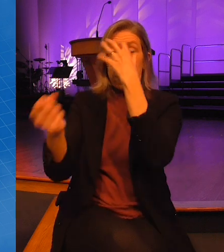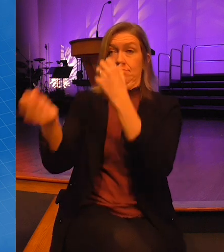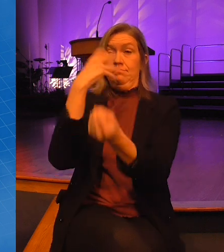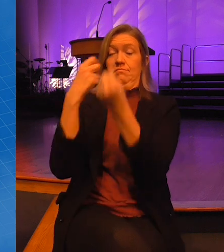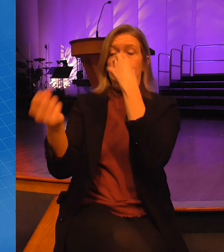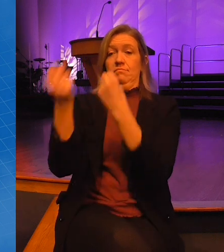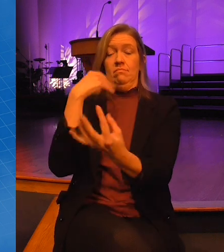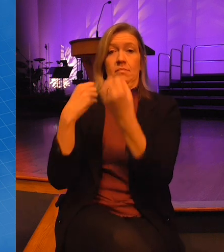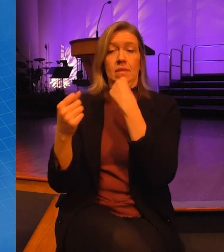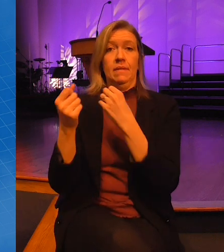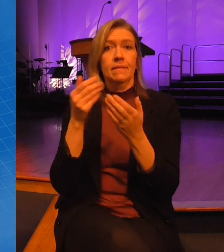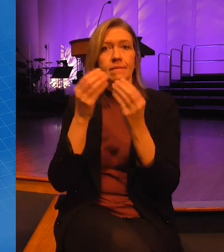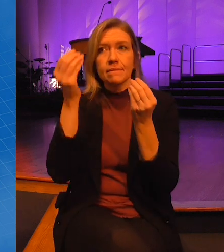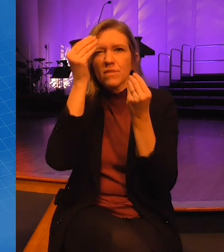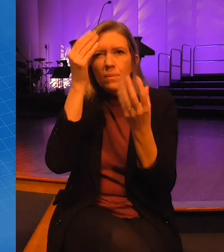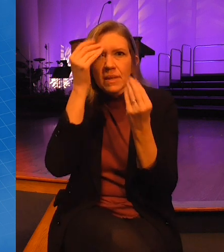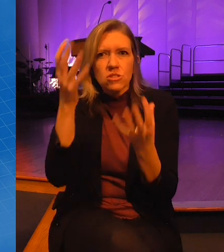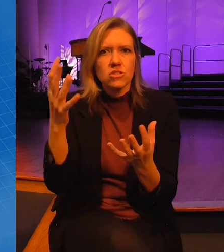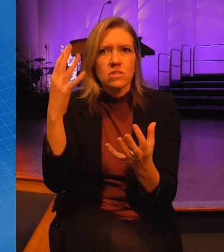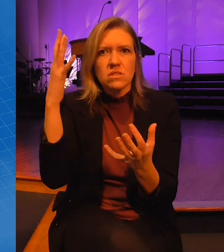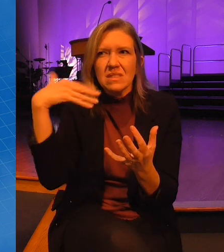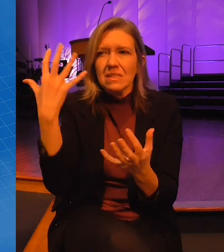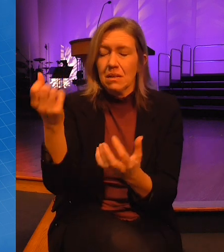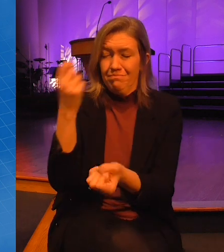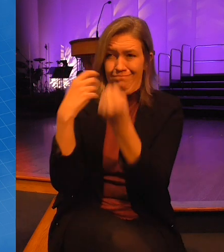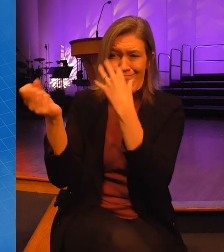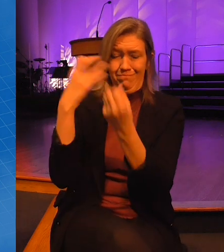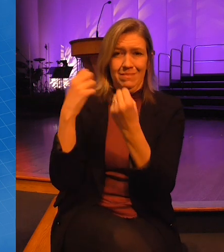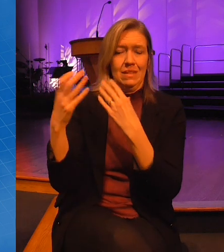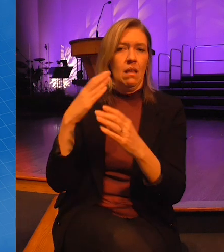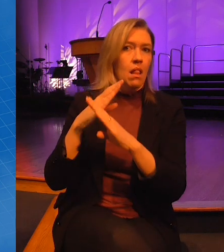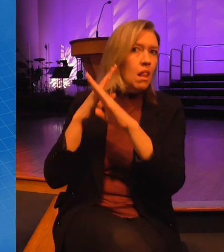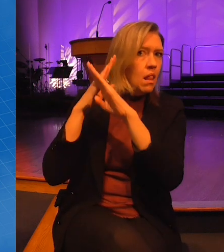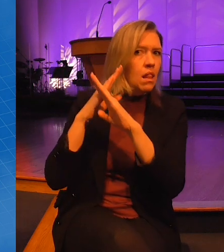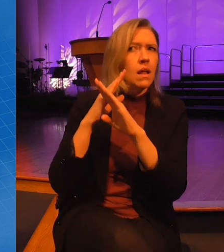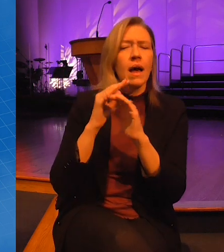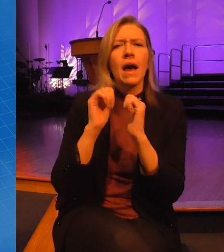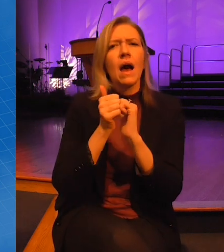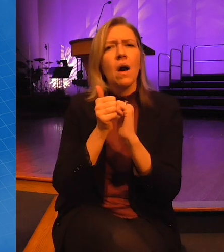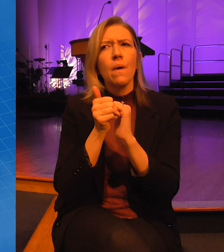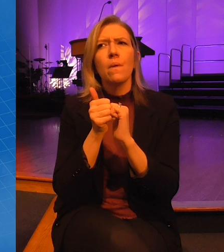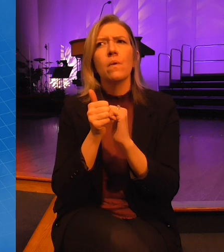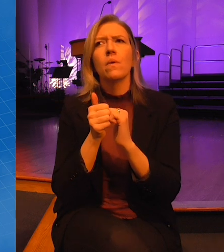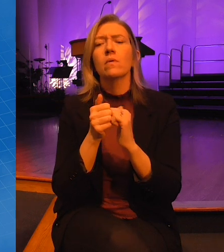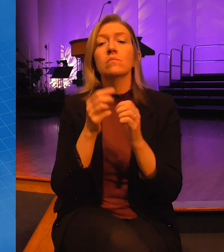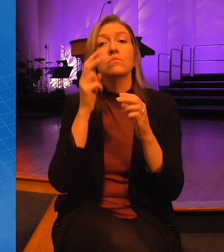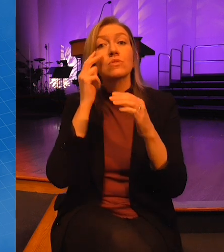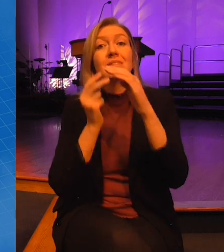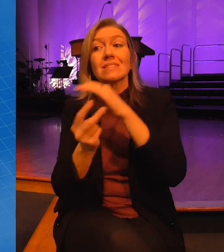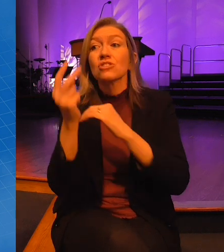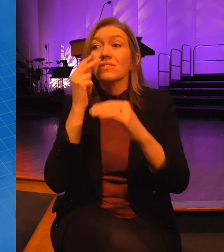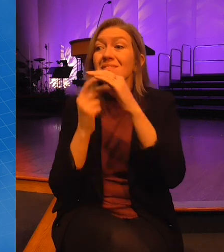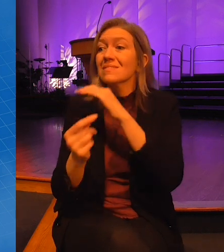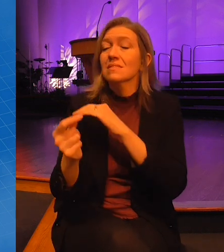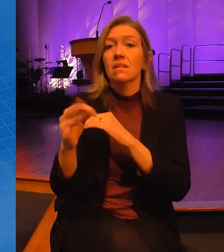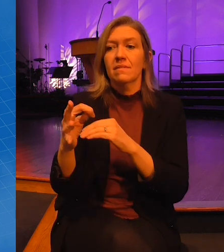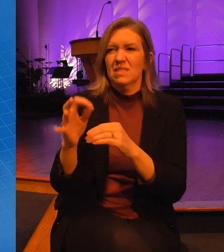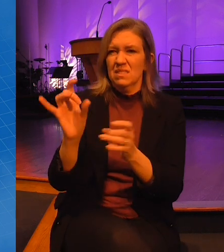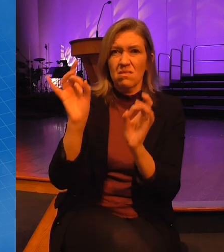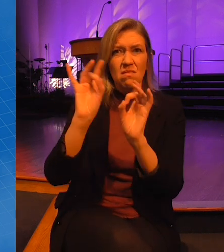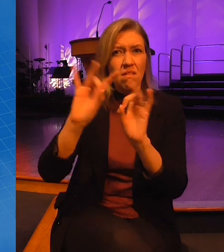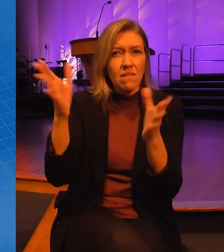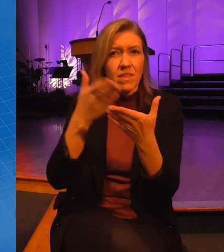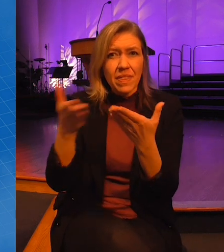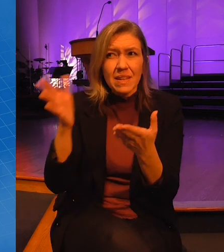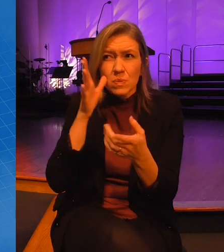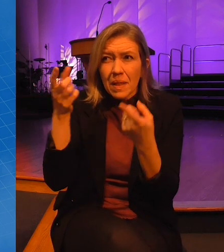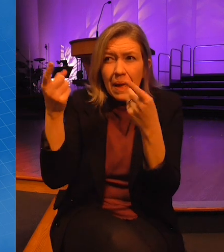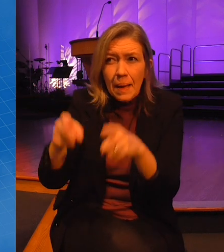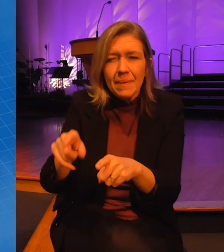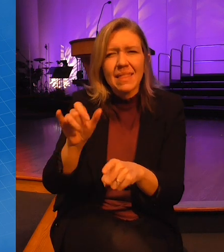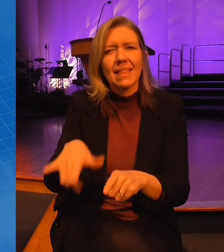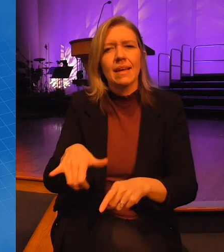nos ha arrojado las predicciones de todas las cosas terribles que van a suceder sensacionalismo cómo